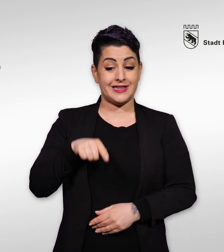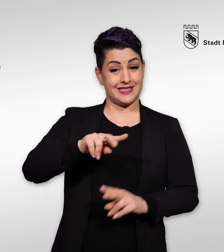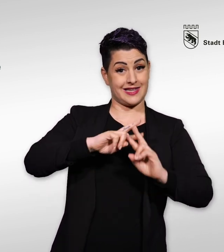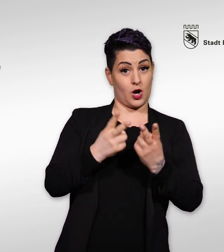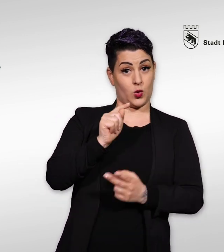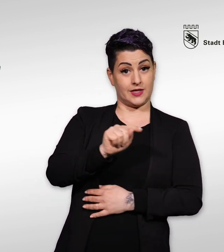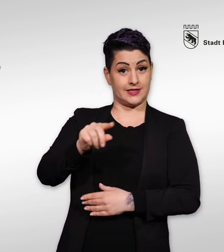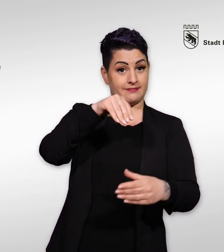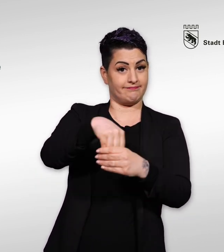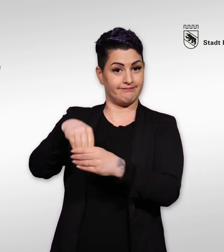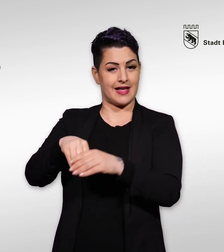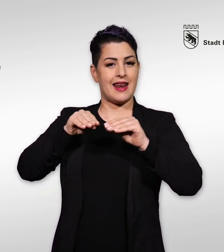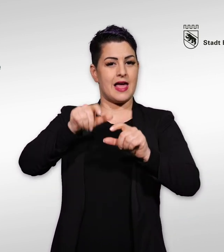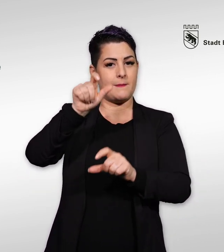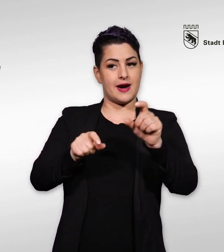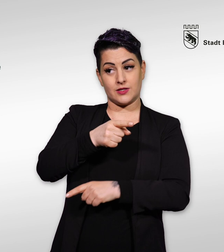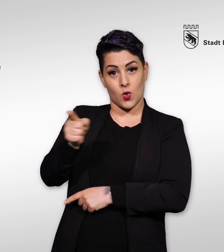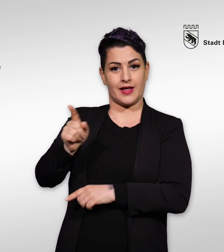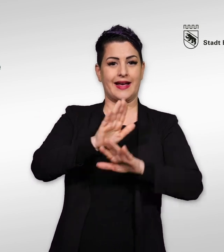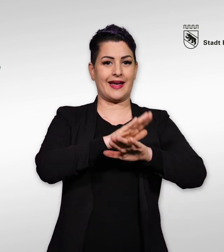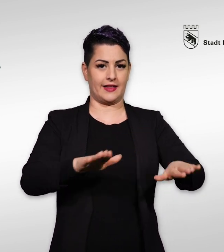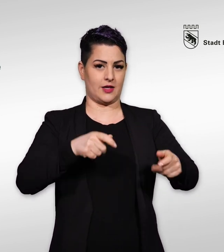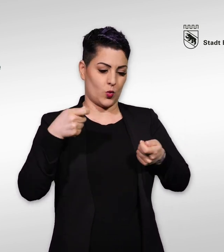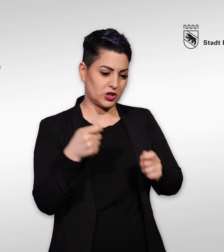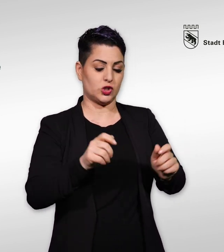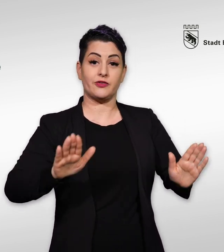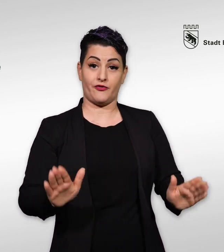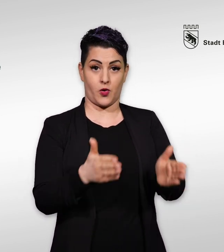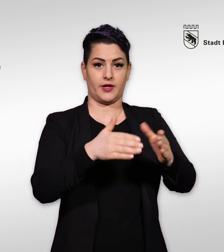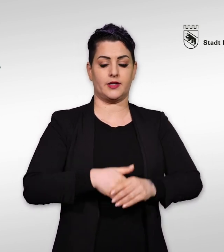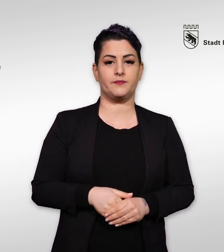Die Lehrpersonen fördern und unterstützen die Kinder in diesen Kursen.